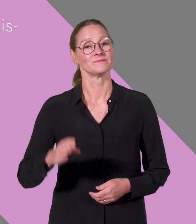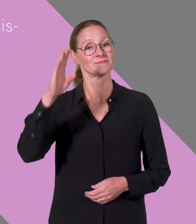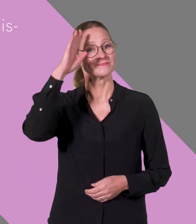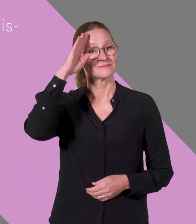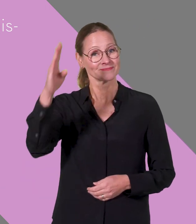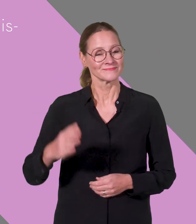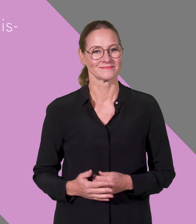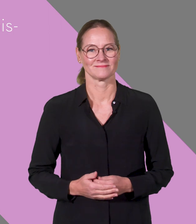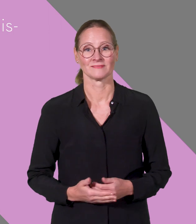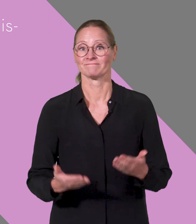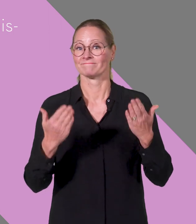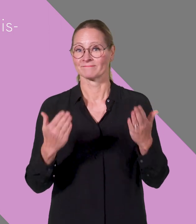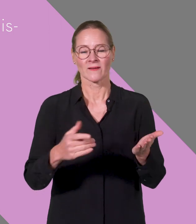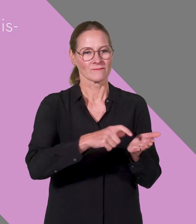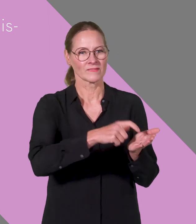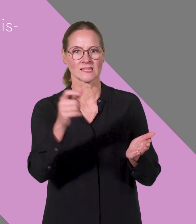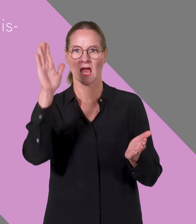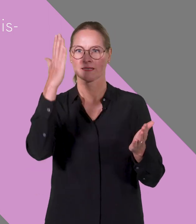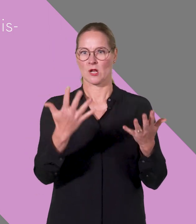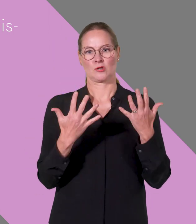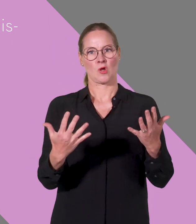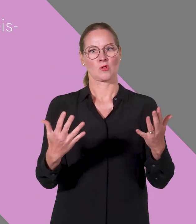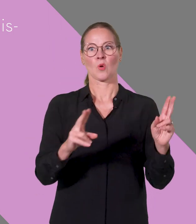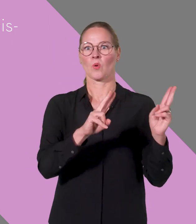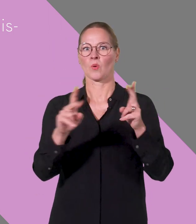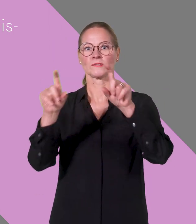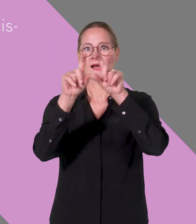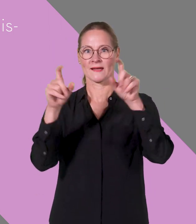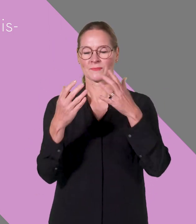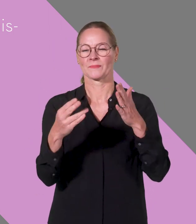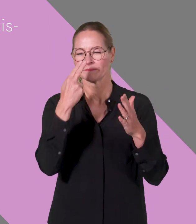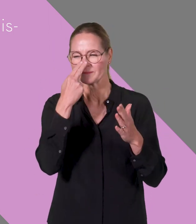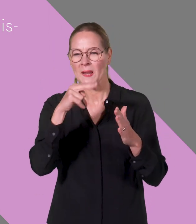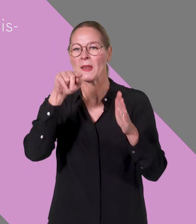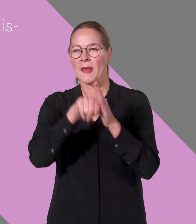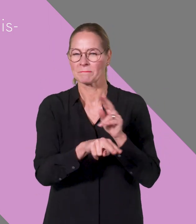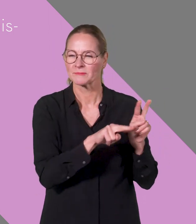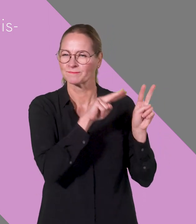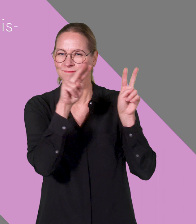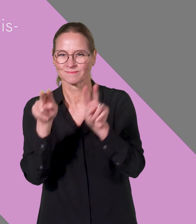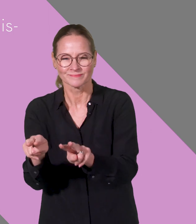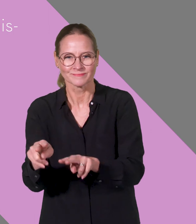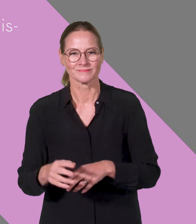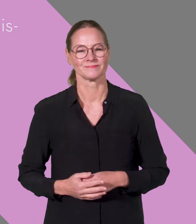Hei! On taas aika käydä läpi viikon ajankohtaisia uutisaiheita.